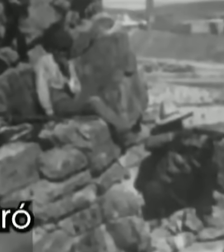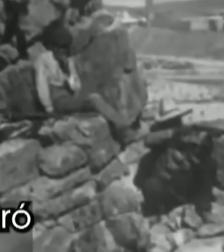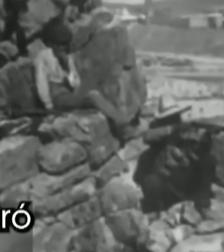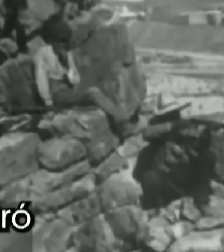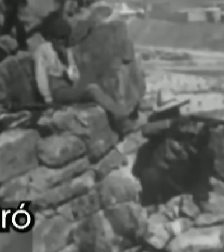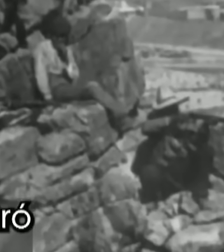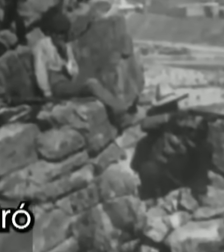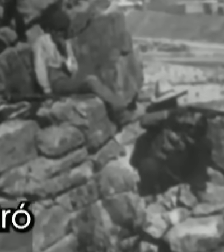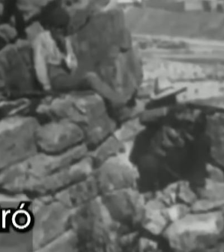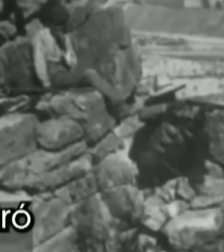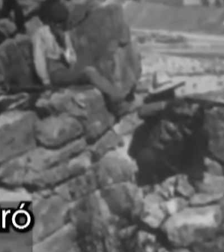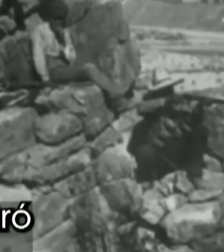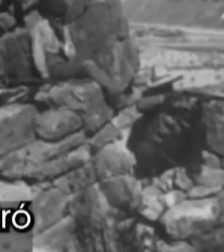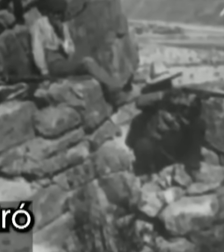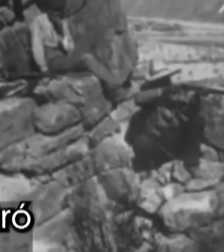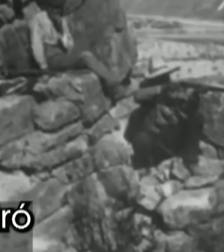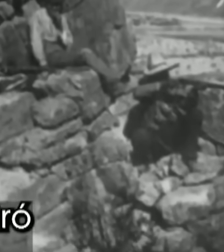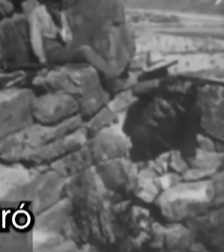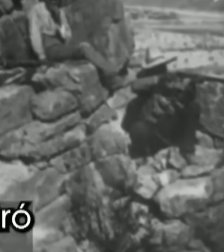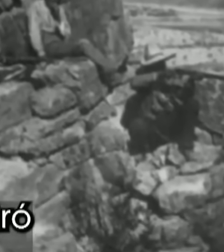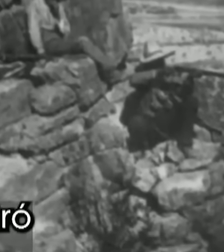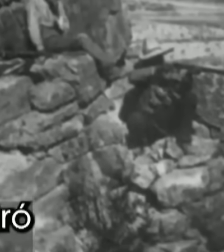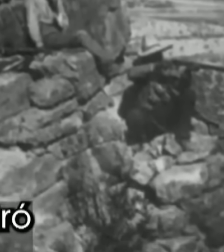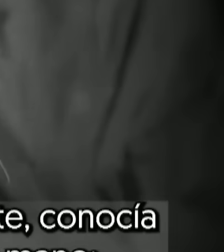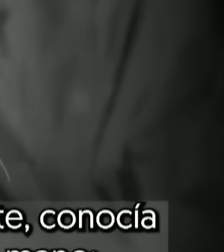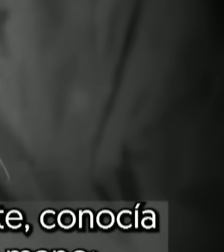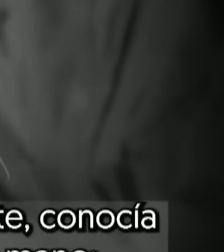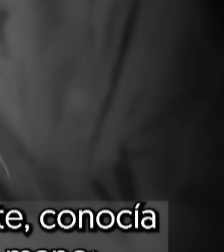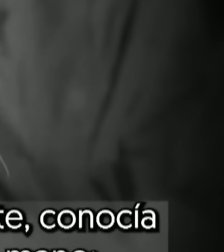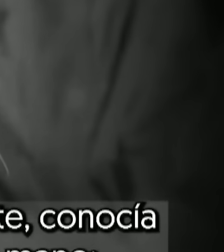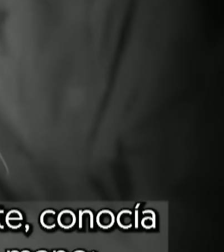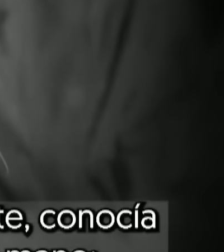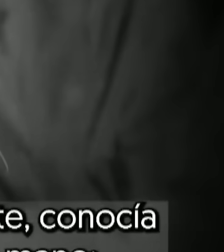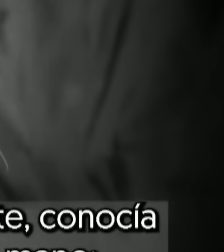en las semanas siguientes Villa demostró grandes habilidades guerreras era temerario en el combate